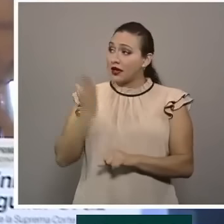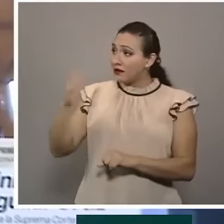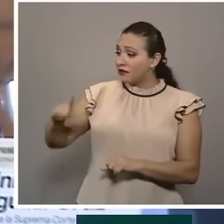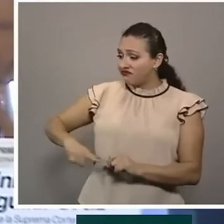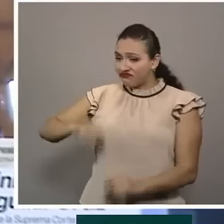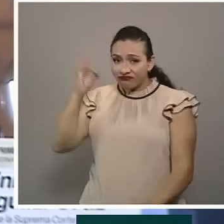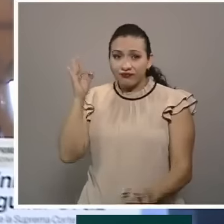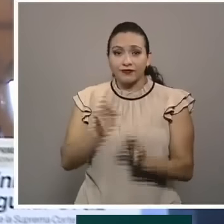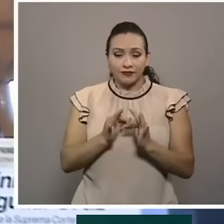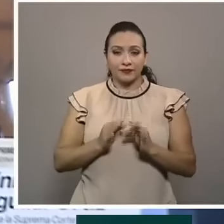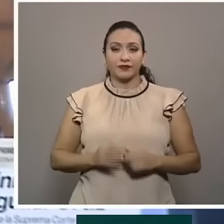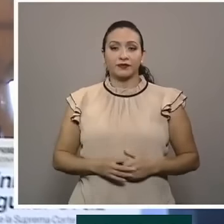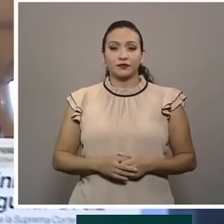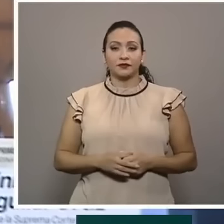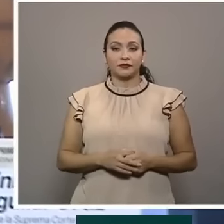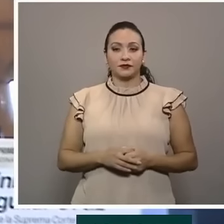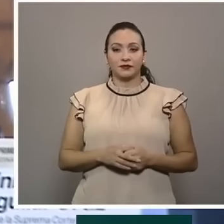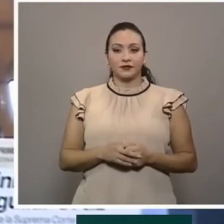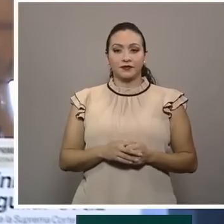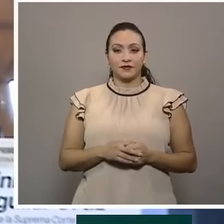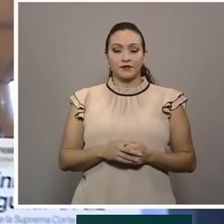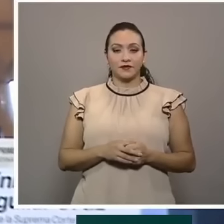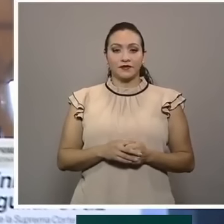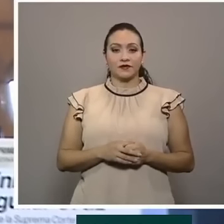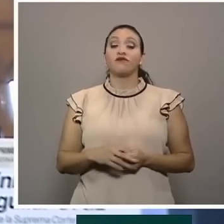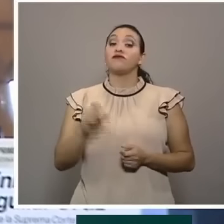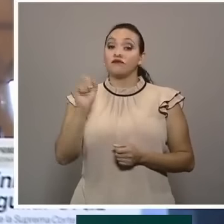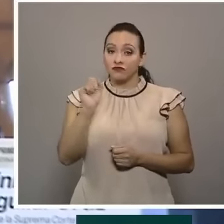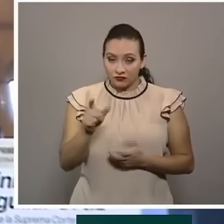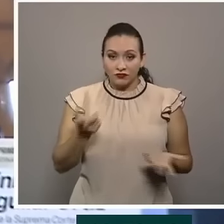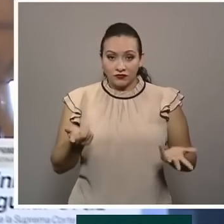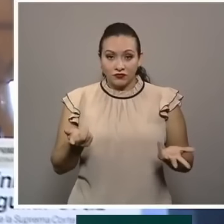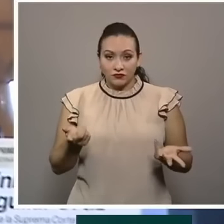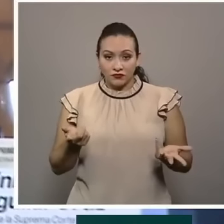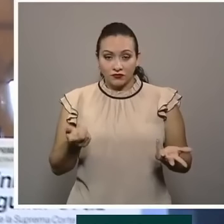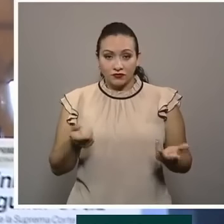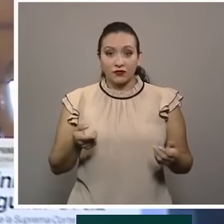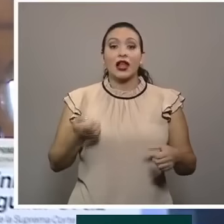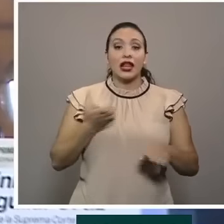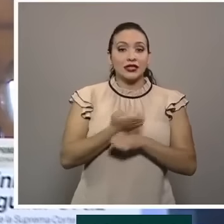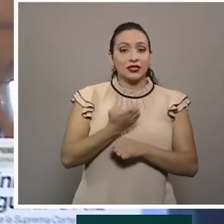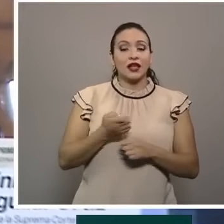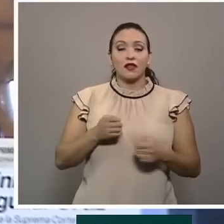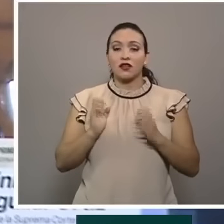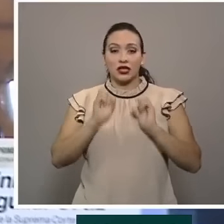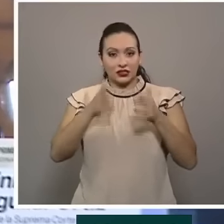también o además del Estado Libre y soberano de Chiapas, que también reconoce la autonomía